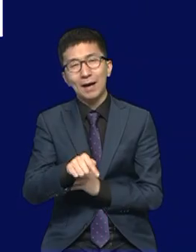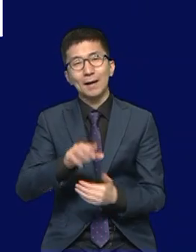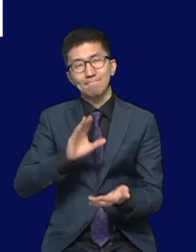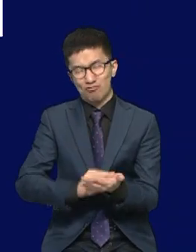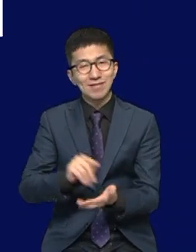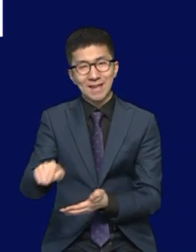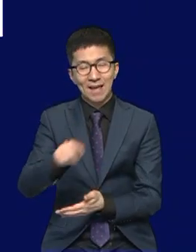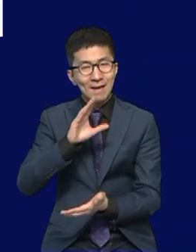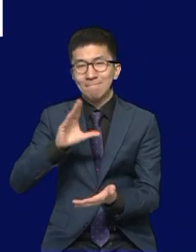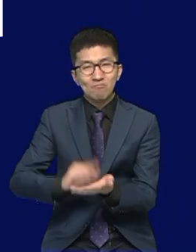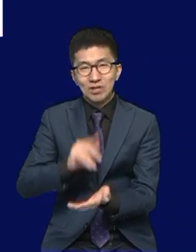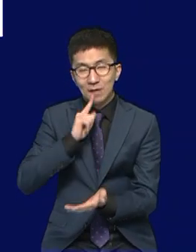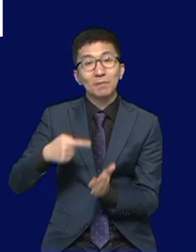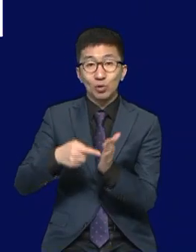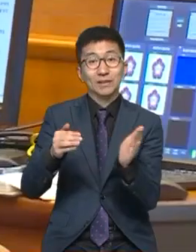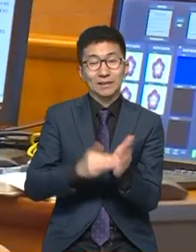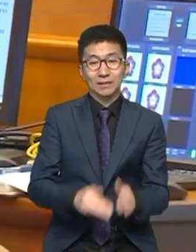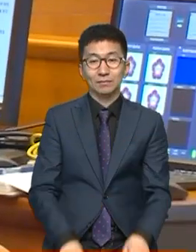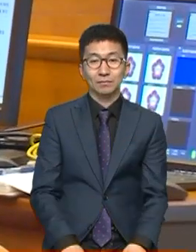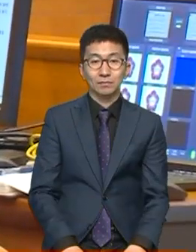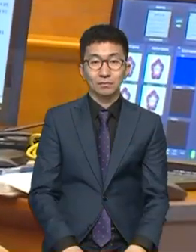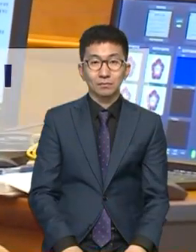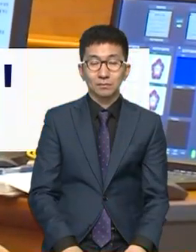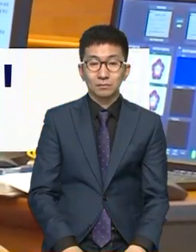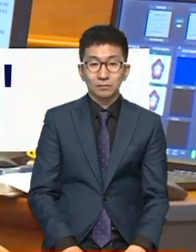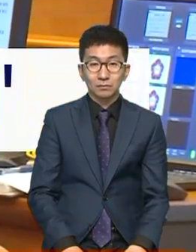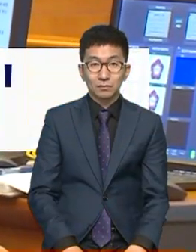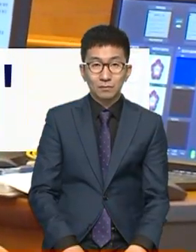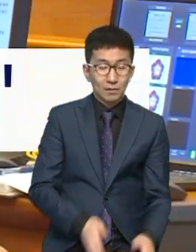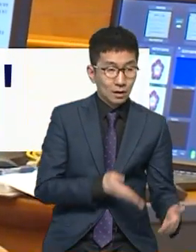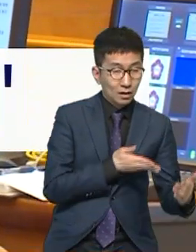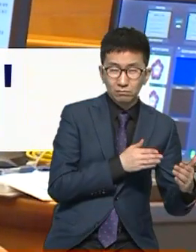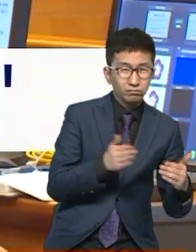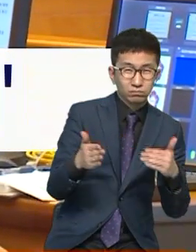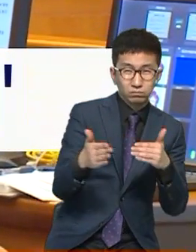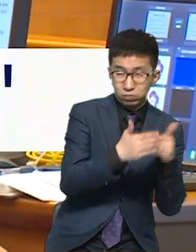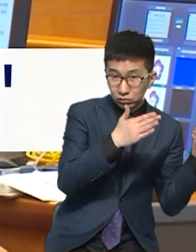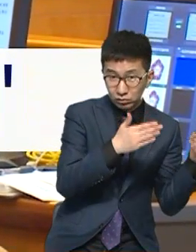기각과 인용 사이를 오간 건 지난 2019년